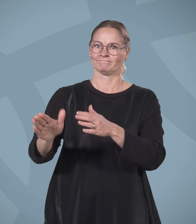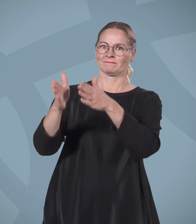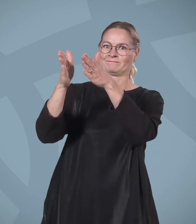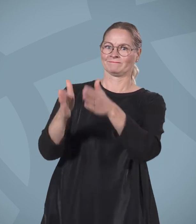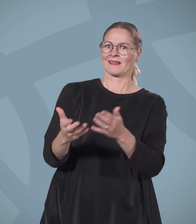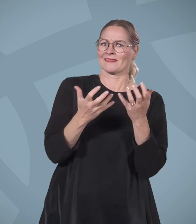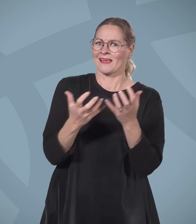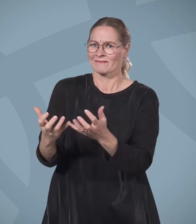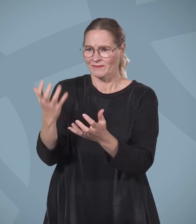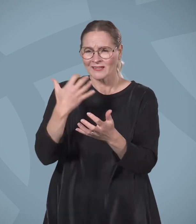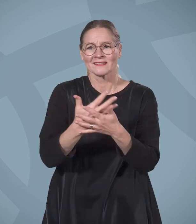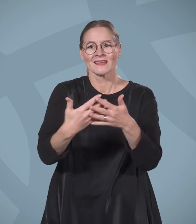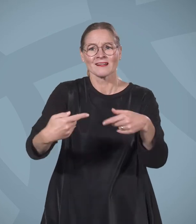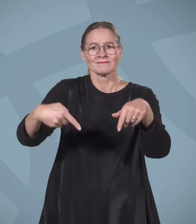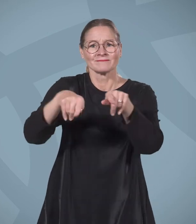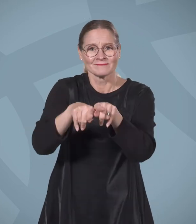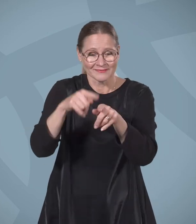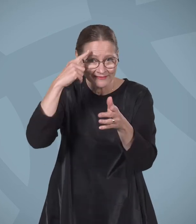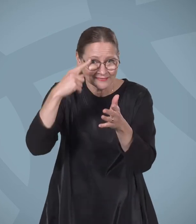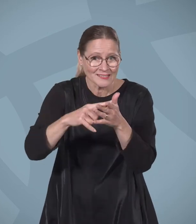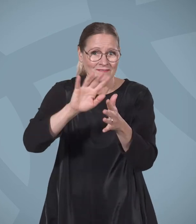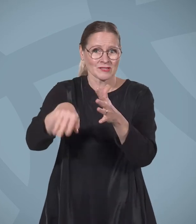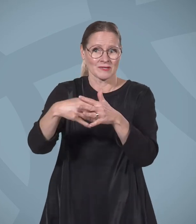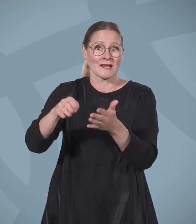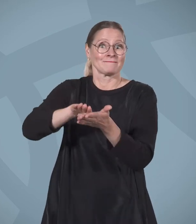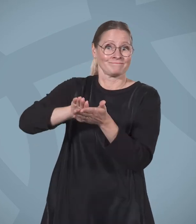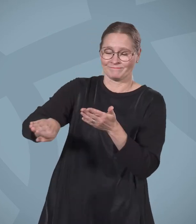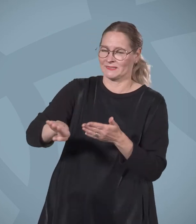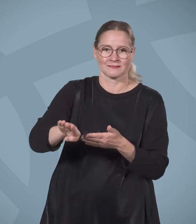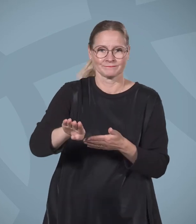hänen yksilöllisiä tarpeitaan toteuttavaan kieleen, eli viittomakieleen.